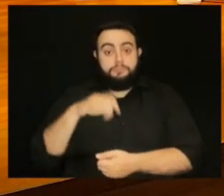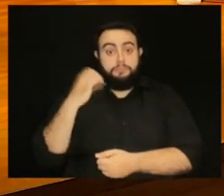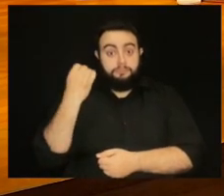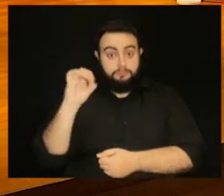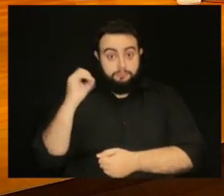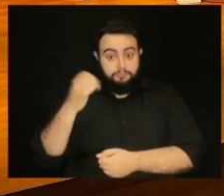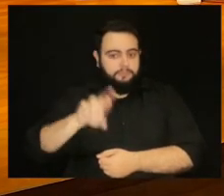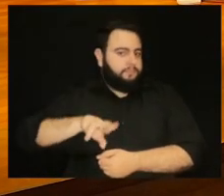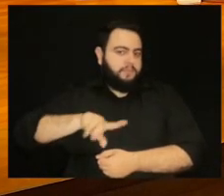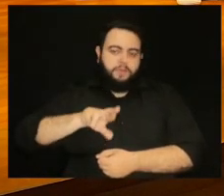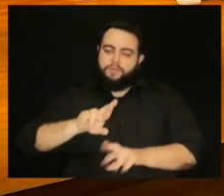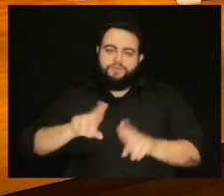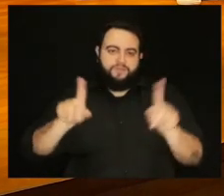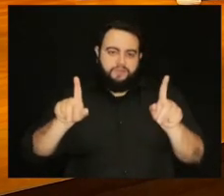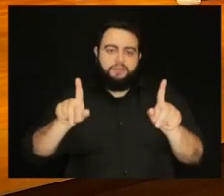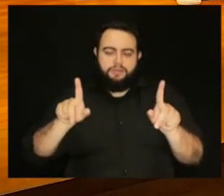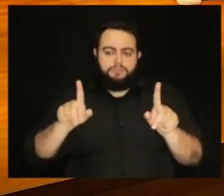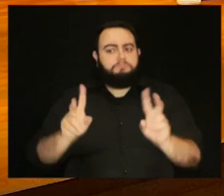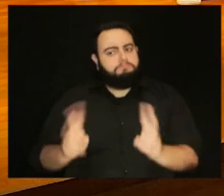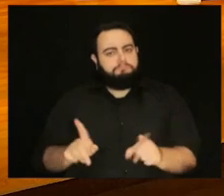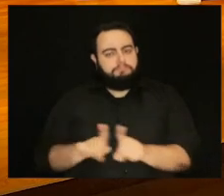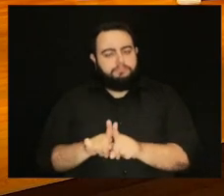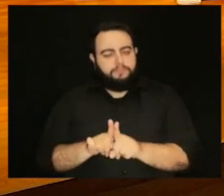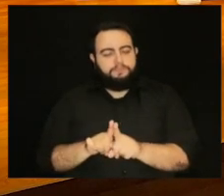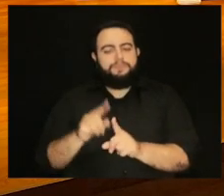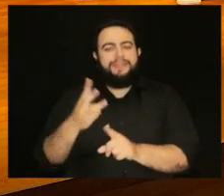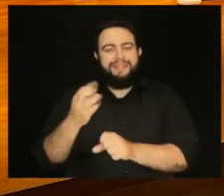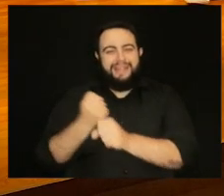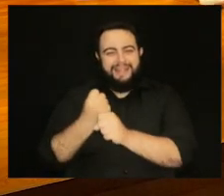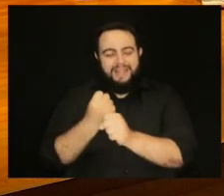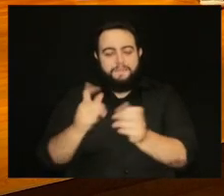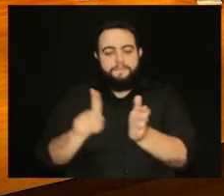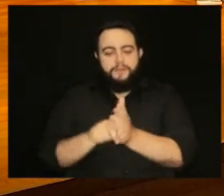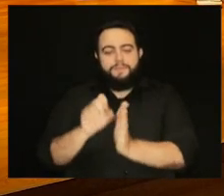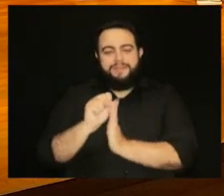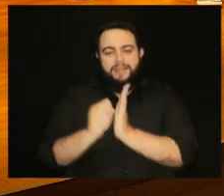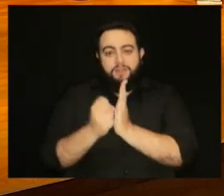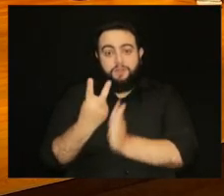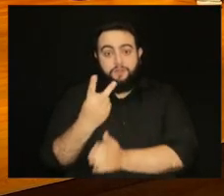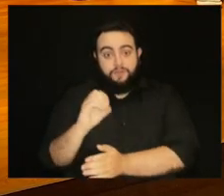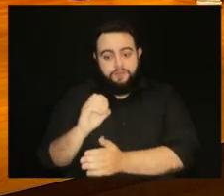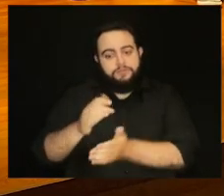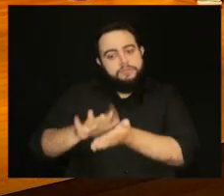primeiros 30 anos do século XX quando samba já tava consagrado no resto do Brasil, aqui em